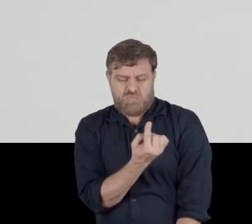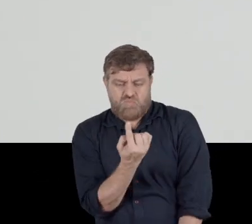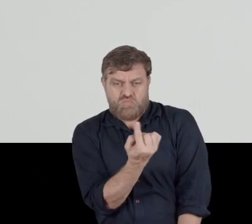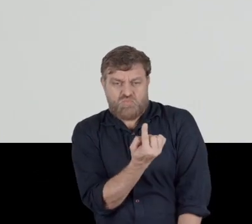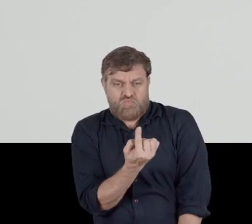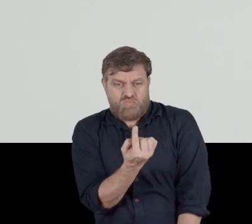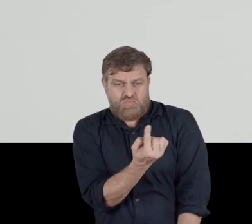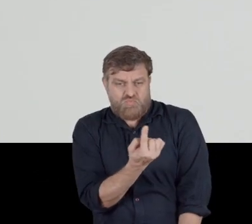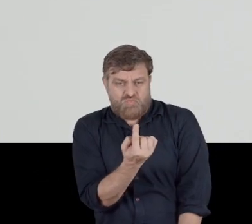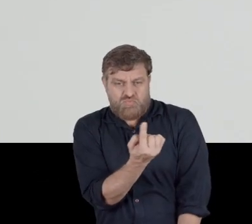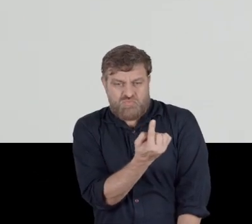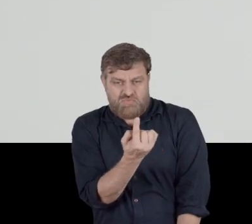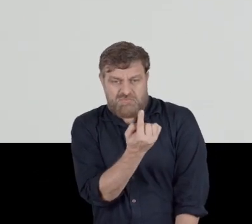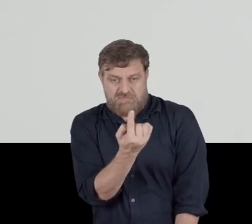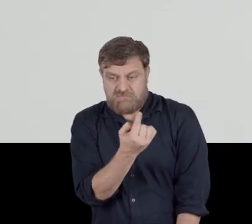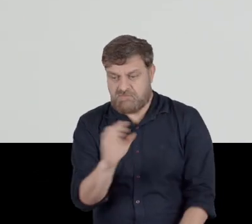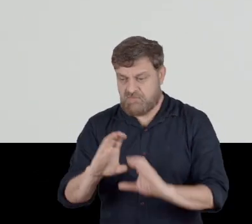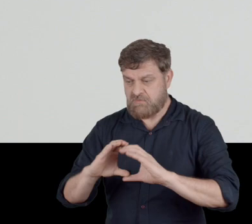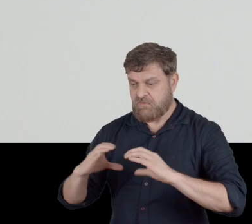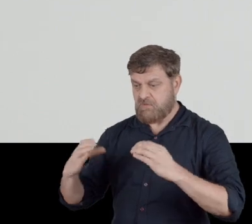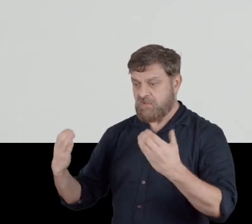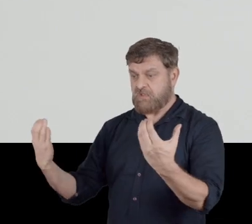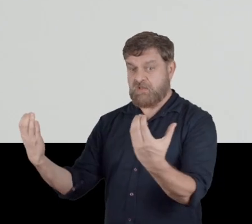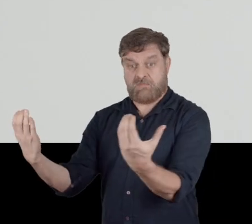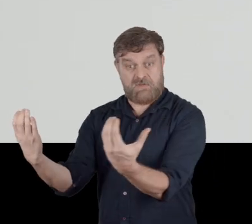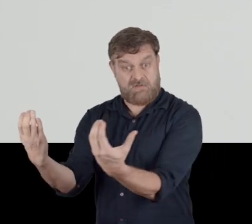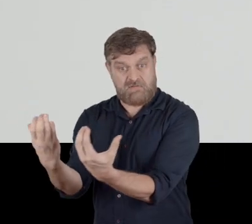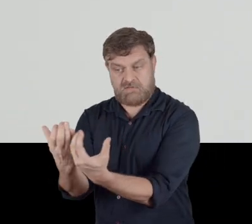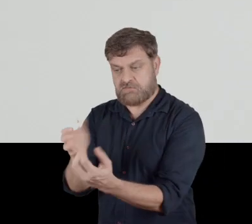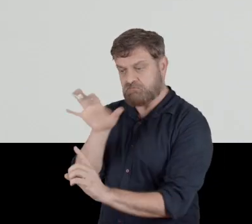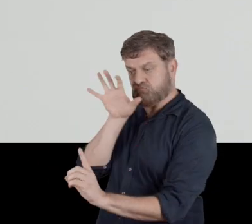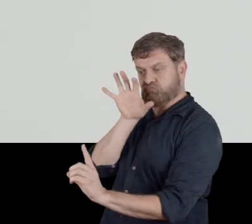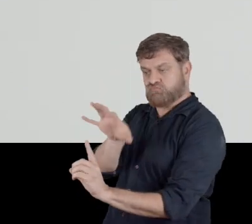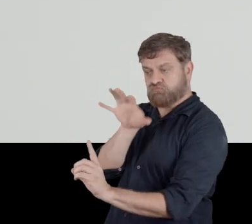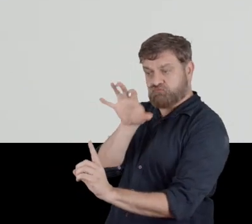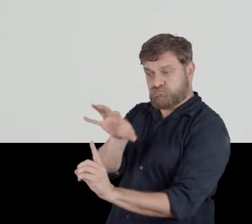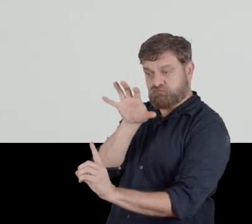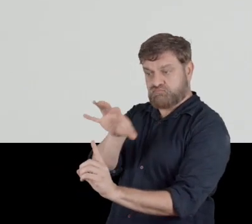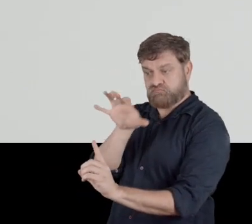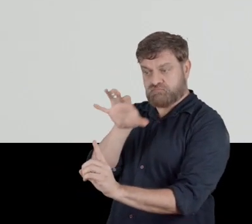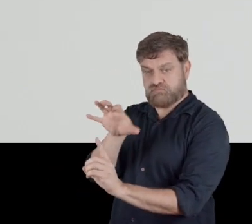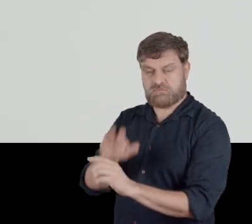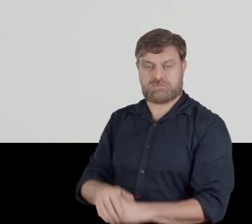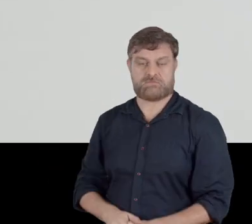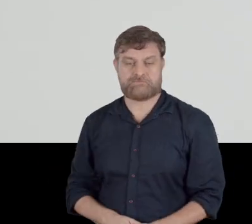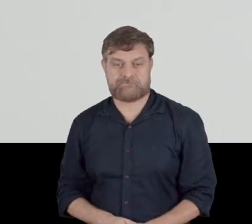qual a extensão daquela atitude que tem em um resultado coletivo, uma questão maior,